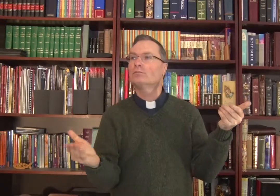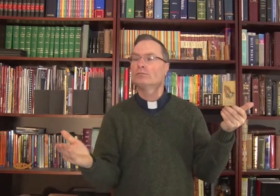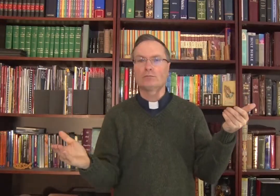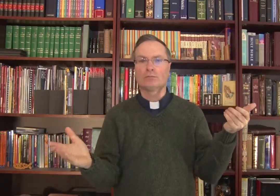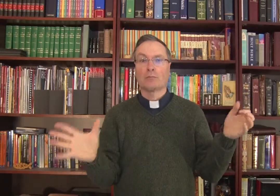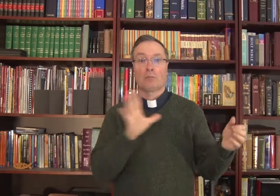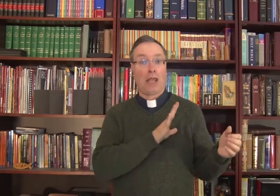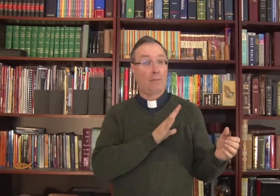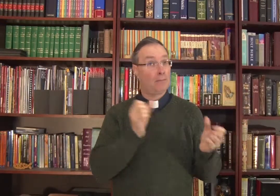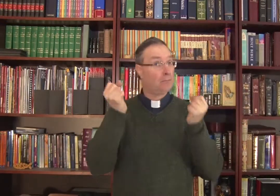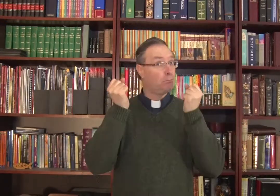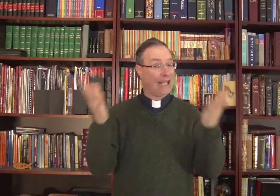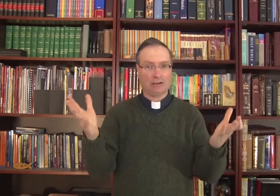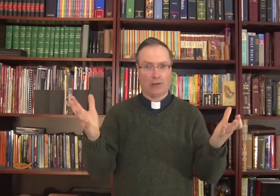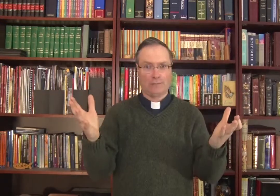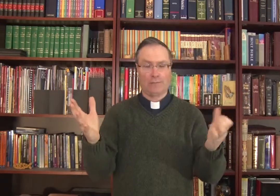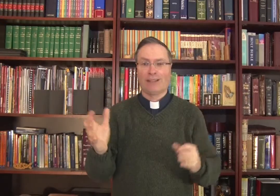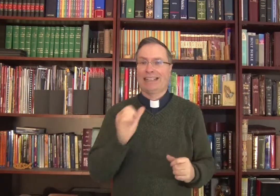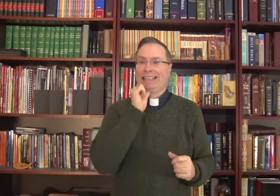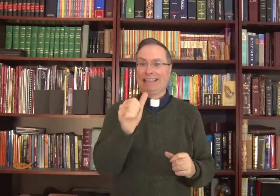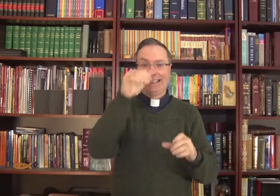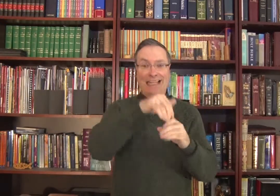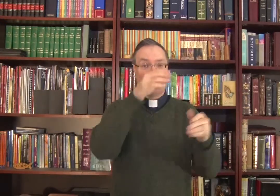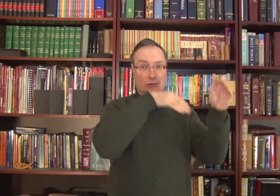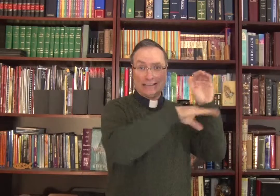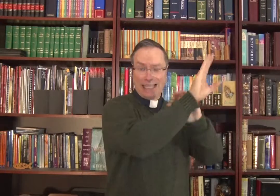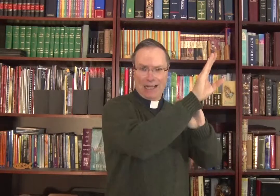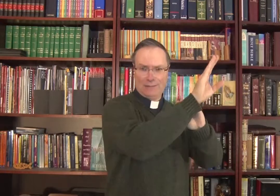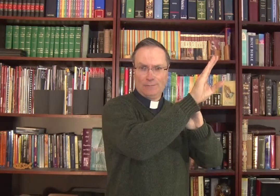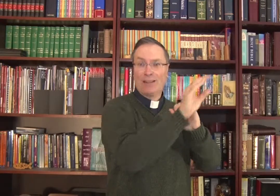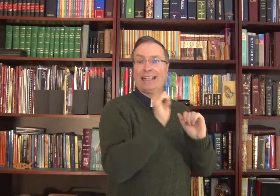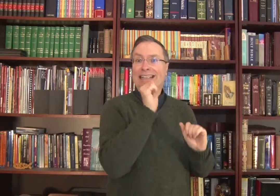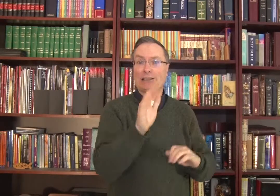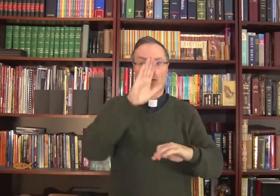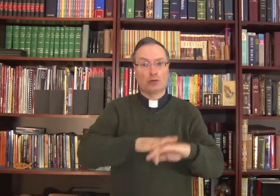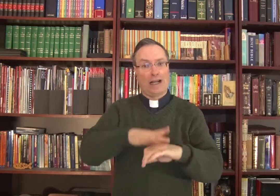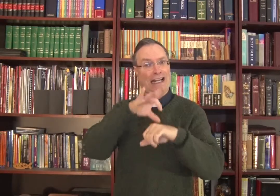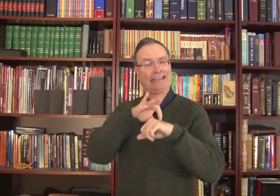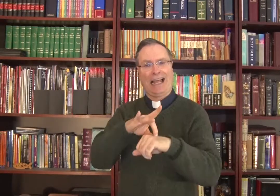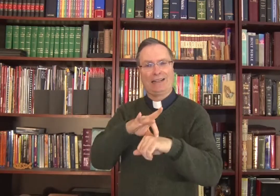Mais personne, ni dans le ciel ni sur la terre